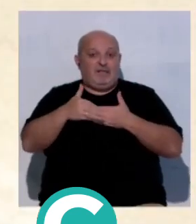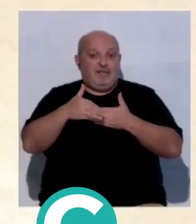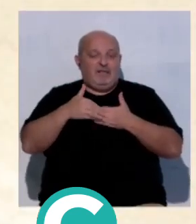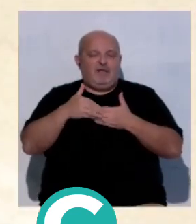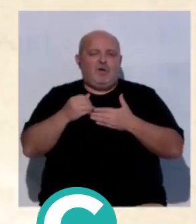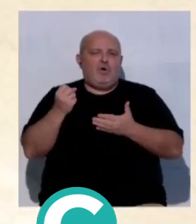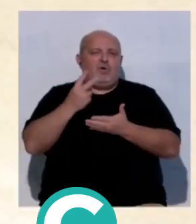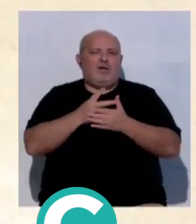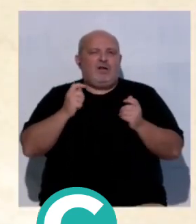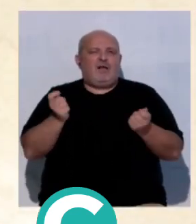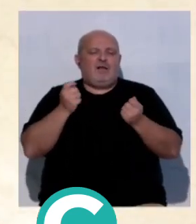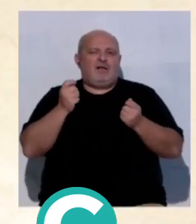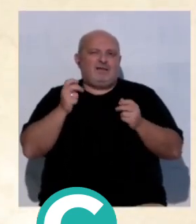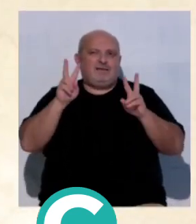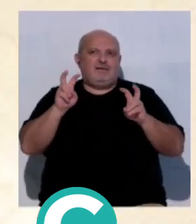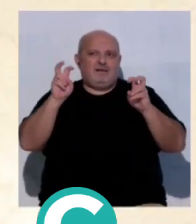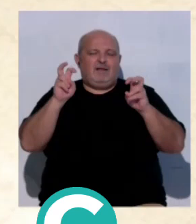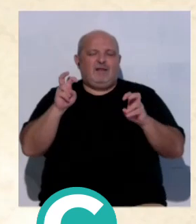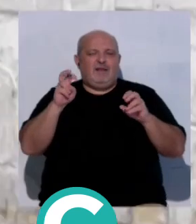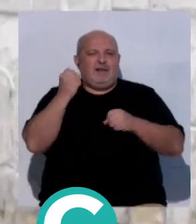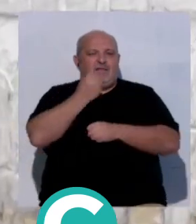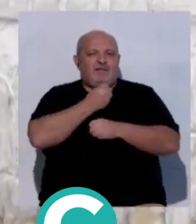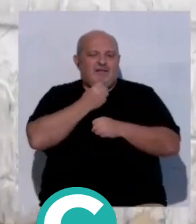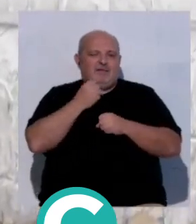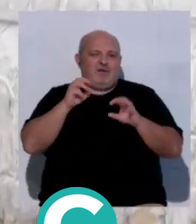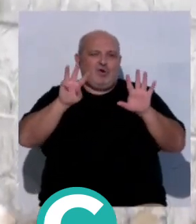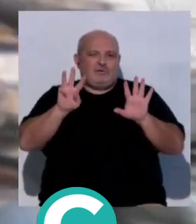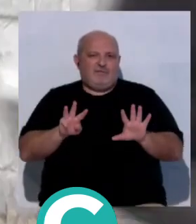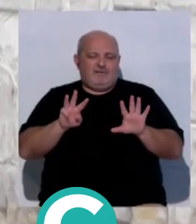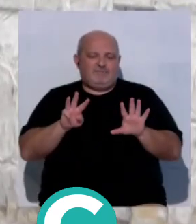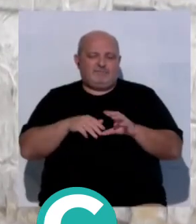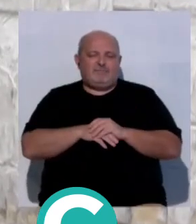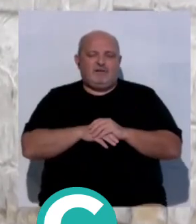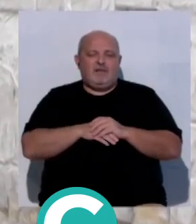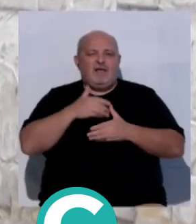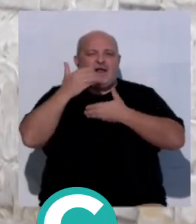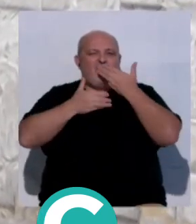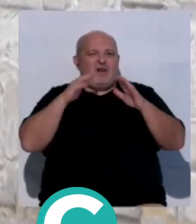vuelve la campaña Estrellas de la Navidad en su octava edición calor en la noche abr el plazo de